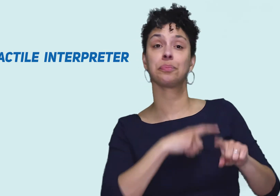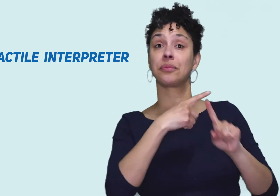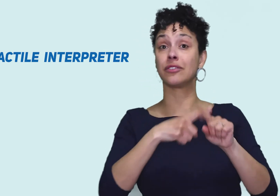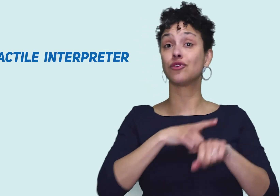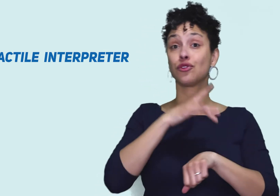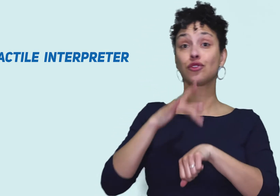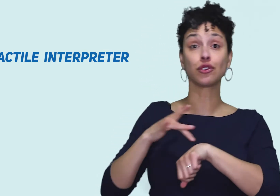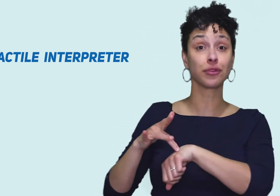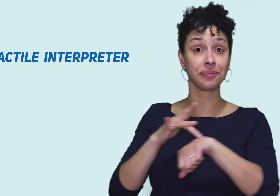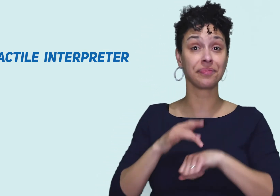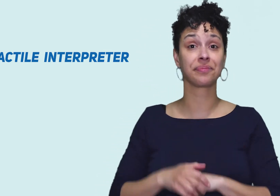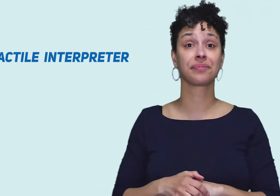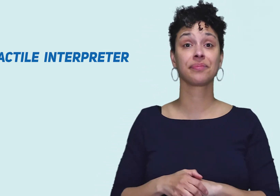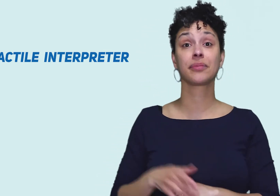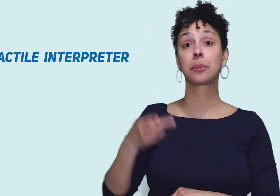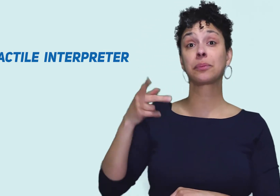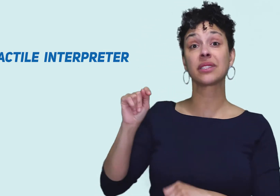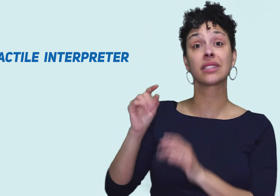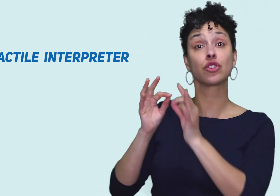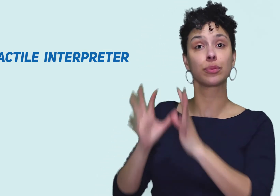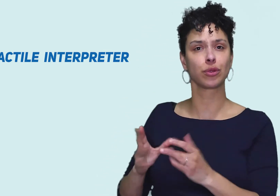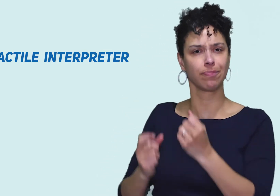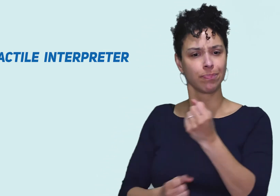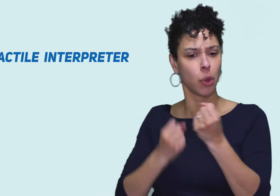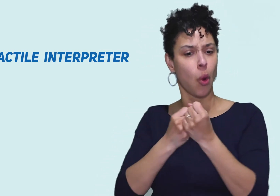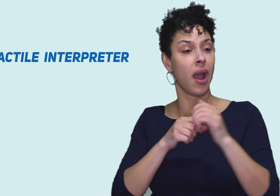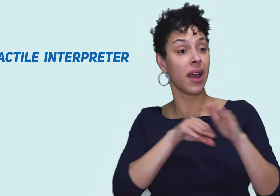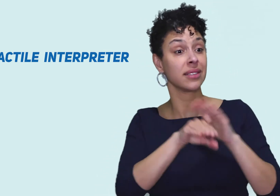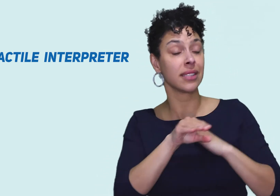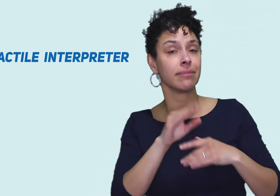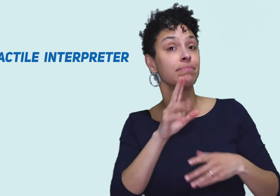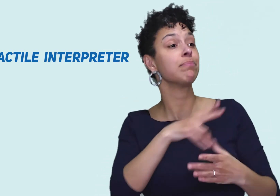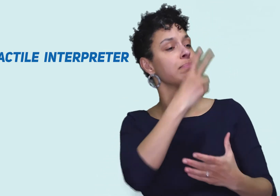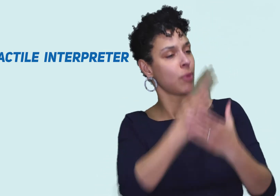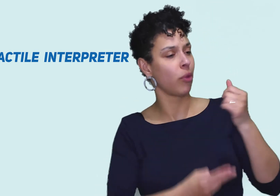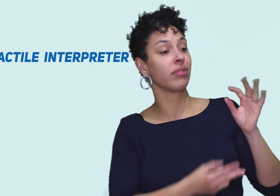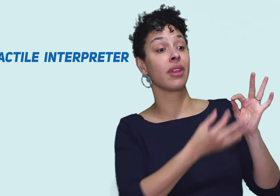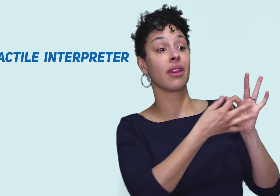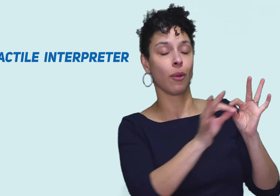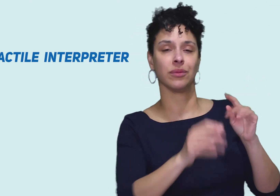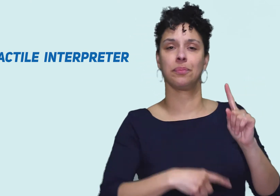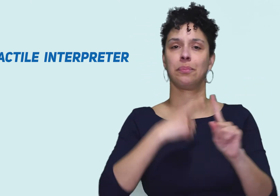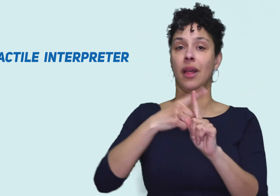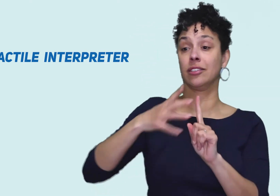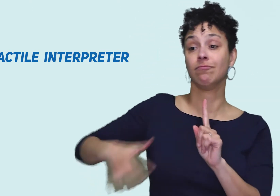no solo para apoyar la comunicación, sino también para describir lo que está sucediendo en su entorno.